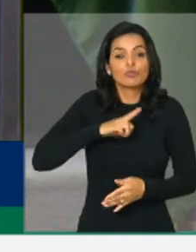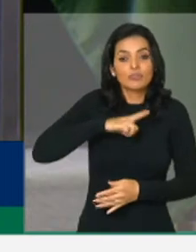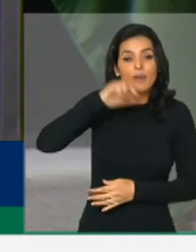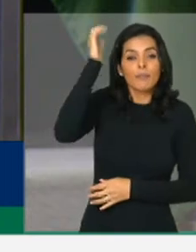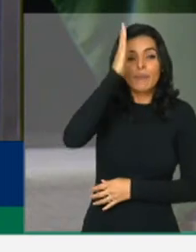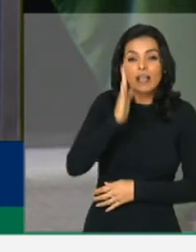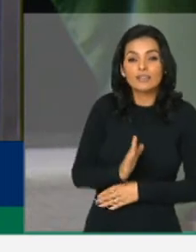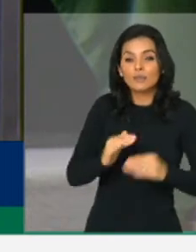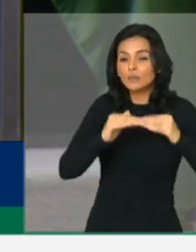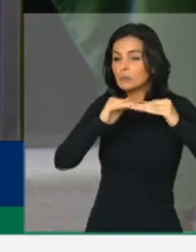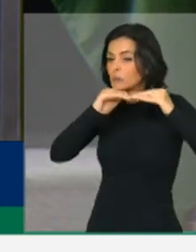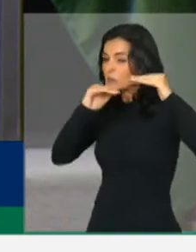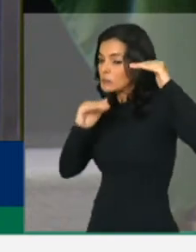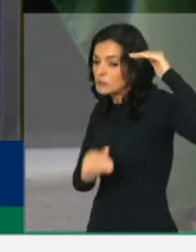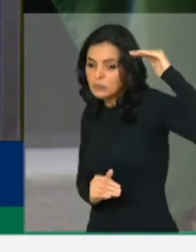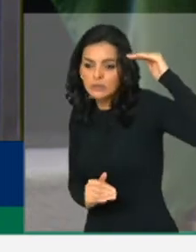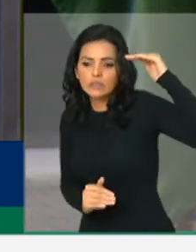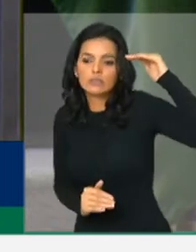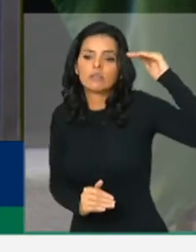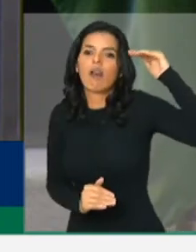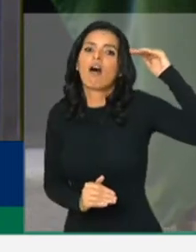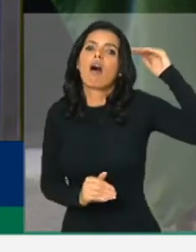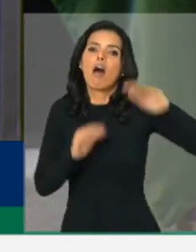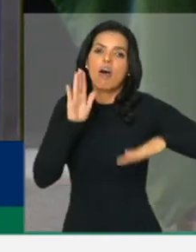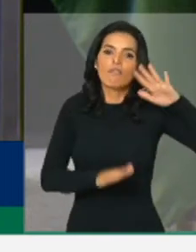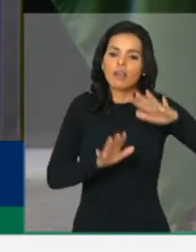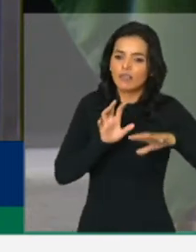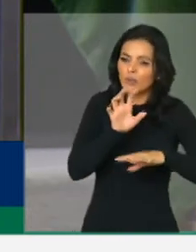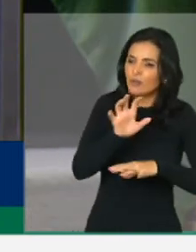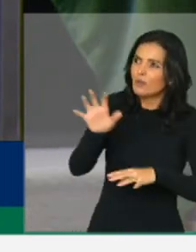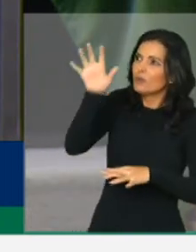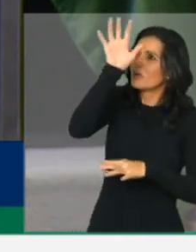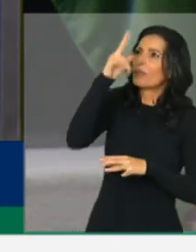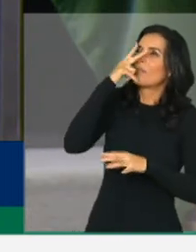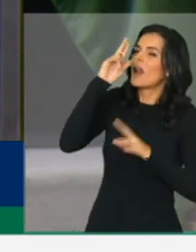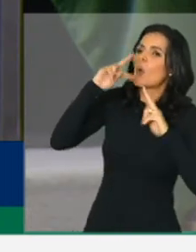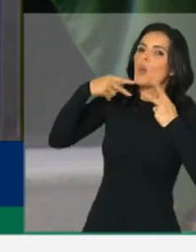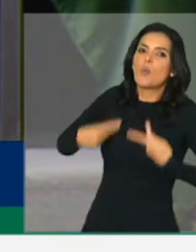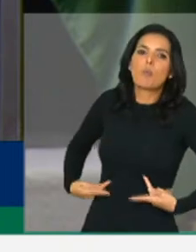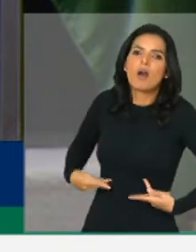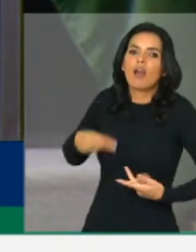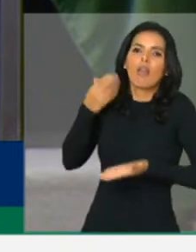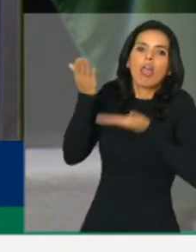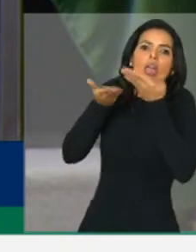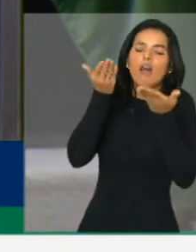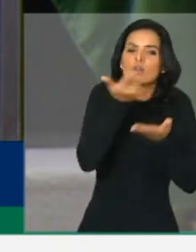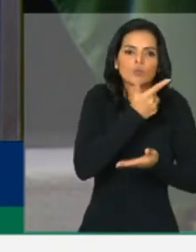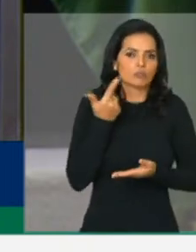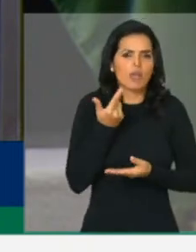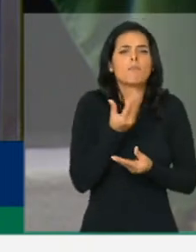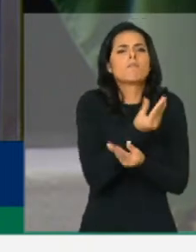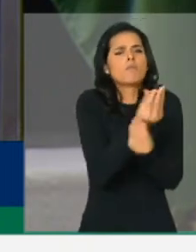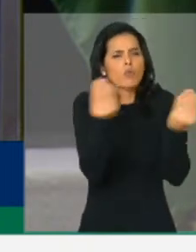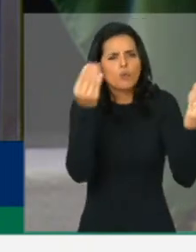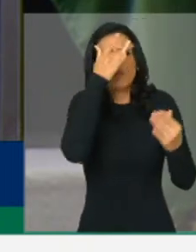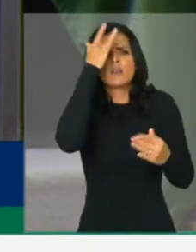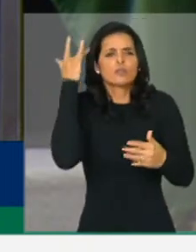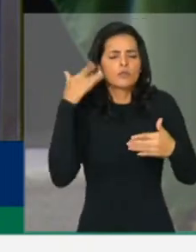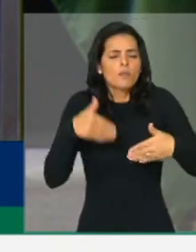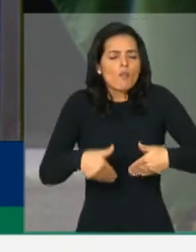TRAZIDO TANTO TRANSTORNO PRA SUAS FAMÍLIAS E, POR OUTRO LADO, NÓS PRECISAMOS DINAMIZAR EXATAMENTE OS